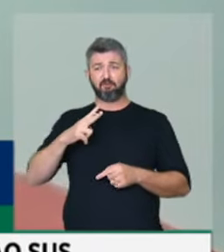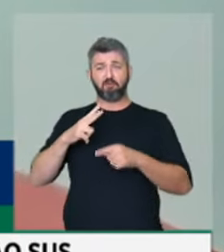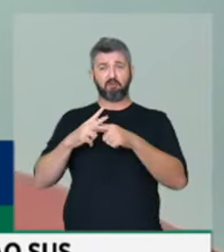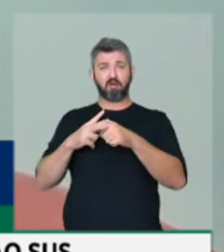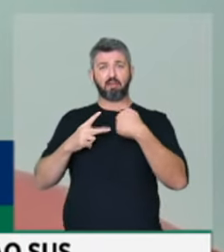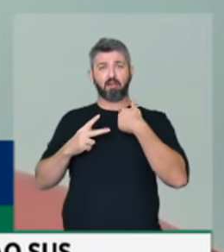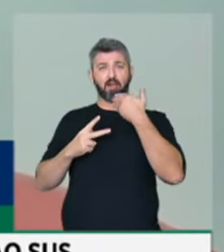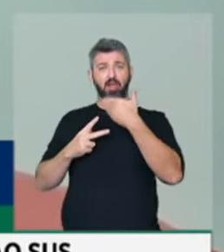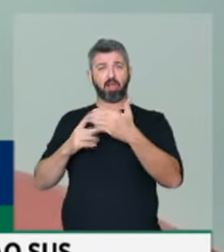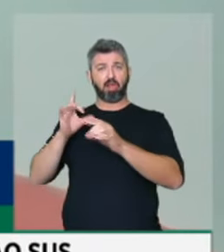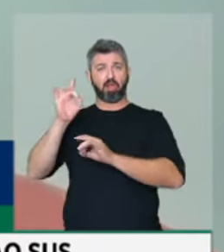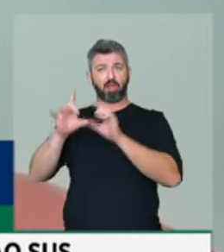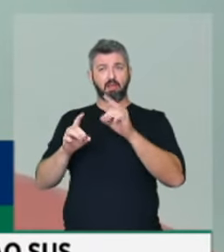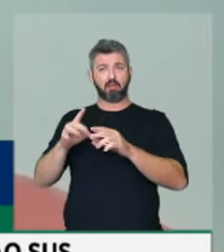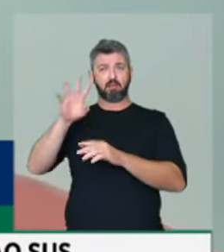NÃO TER TABELA? O PROJETO,